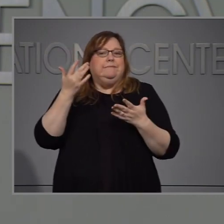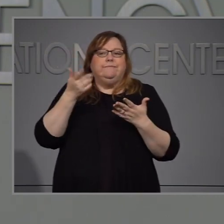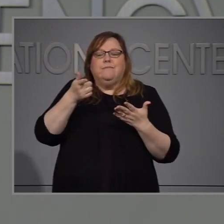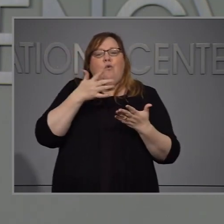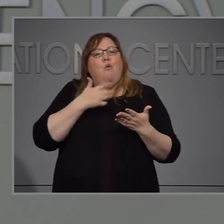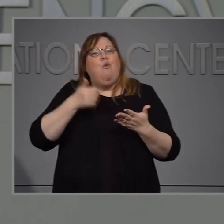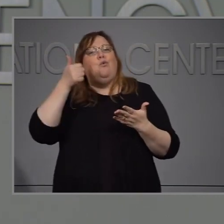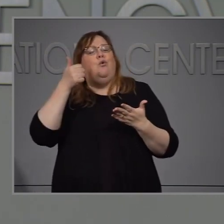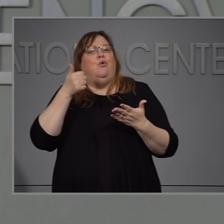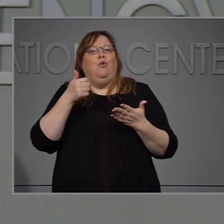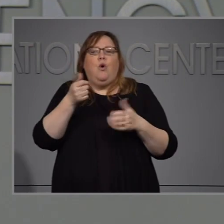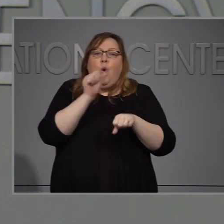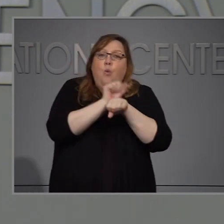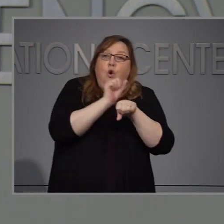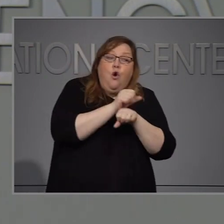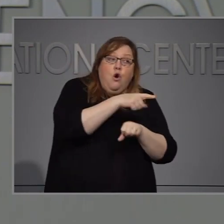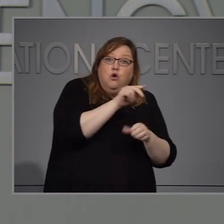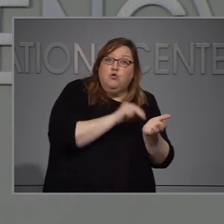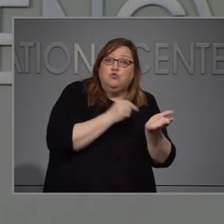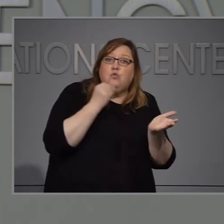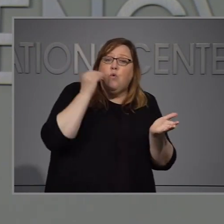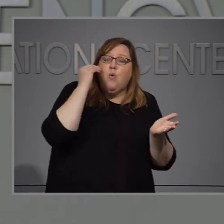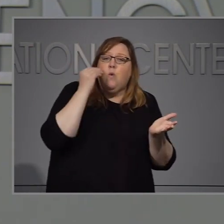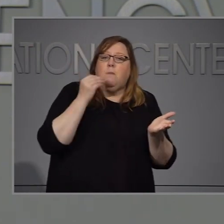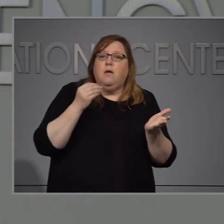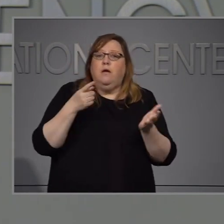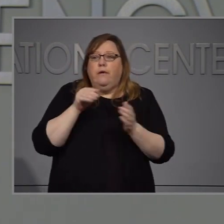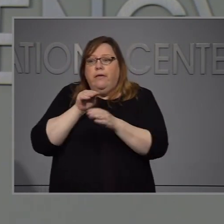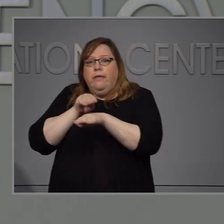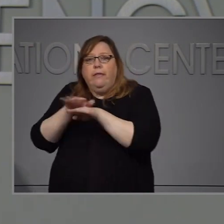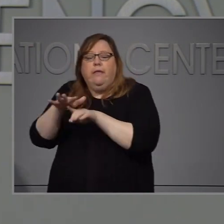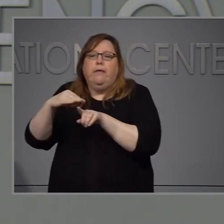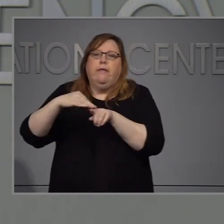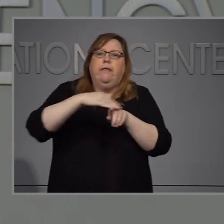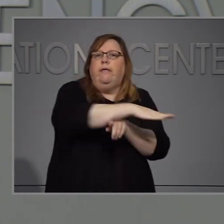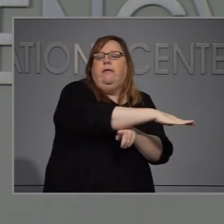ellos, a lo mejor que en una condición subyacente Así es que tenemos que ser si ahorrarnos